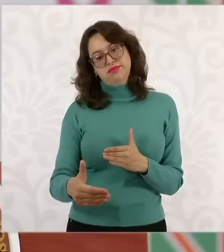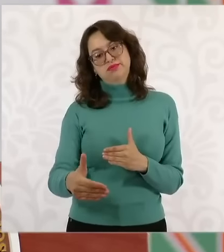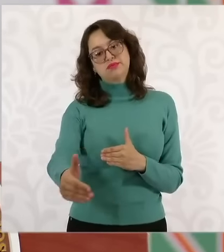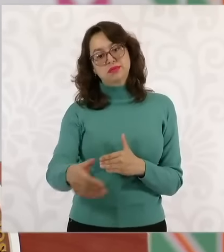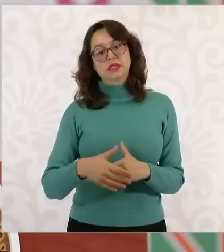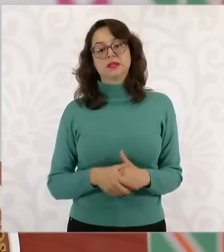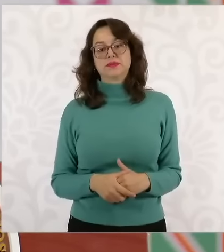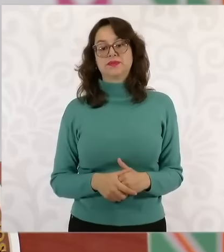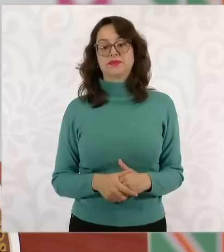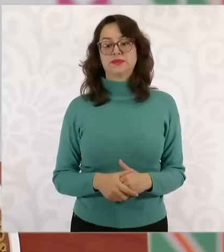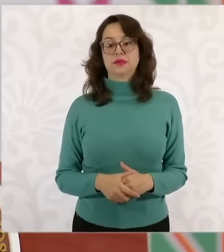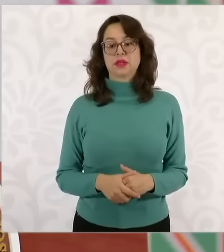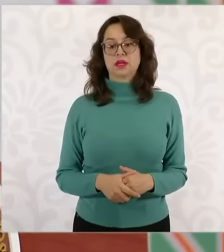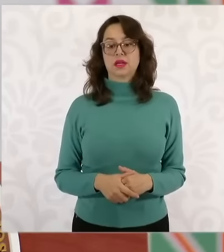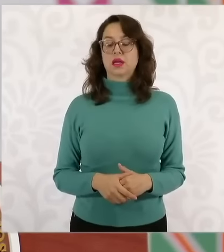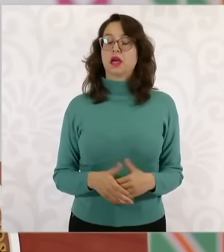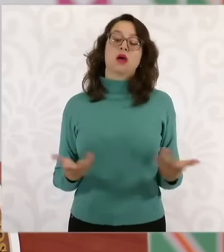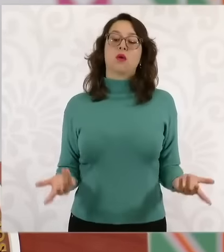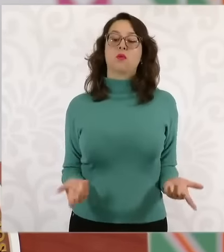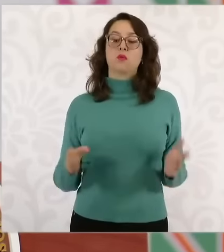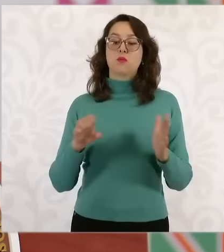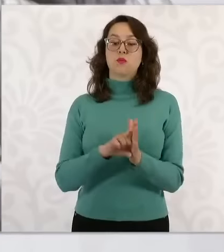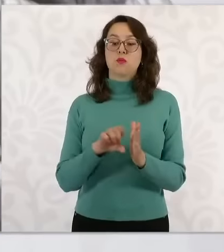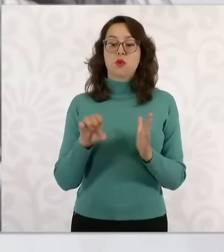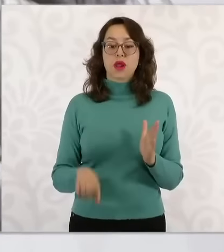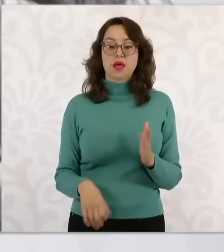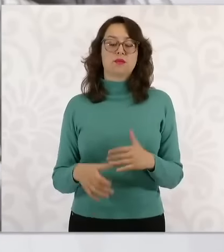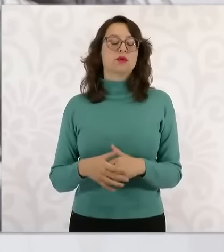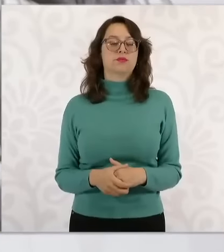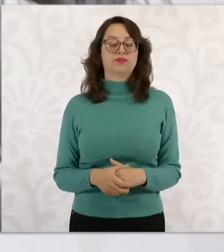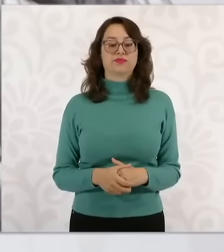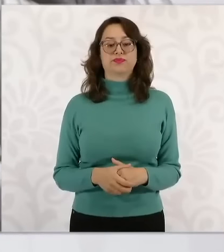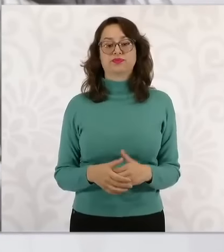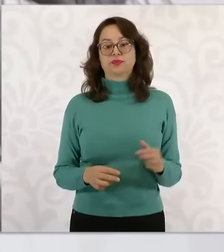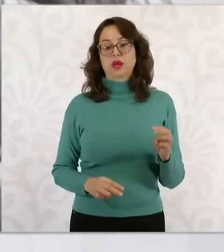ya existía porque, por ejemplo, en el caso del cerro del Chiquighüite, que me tocó como jefa de